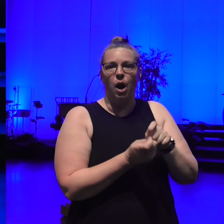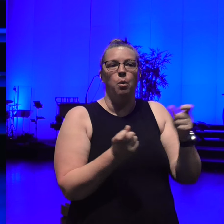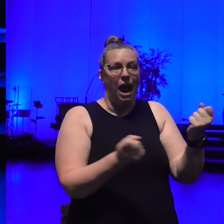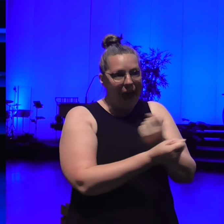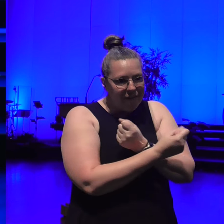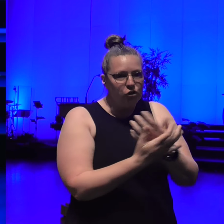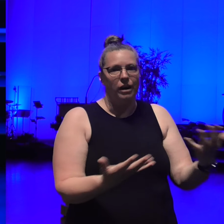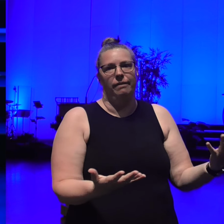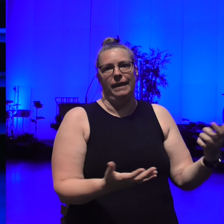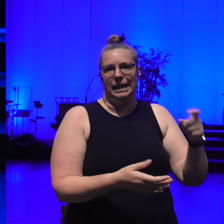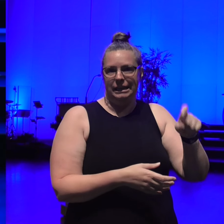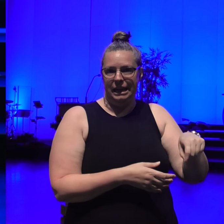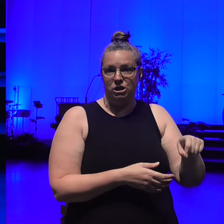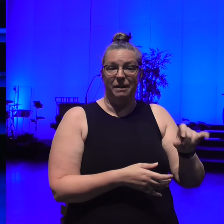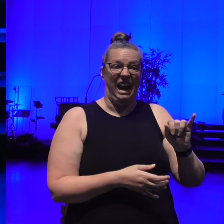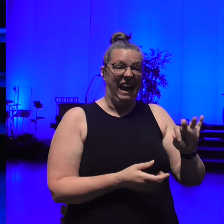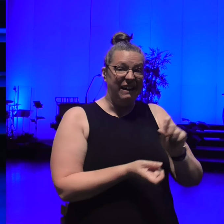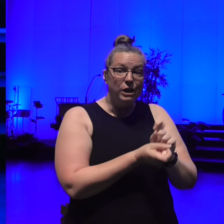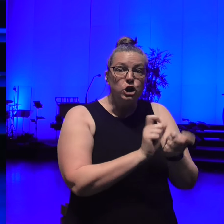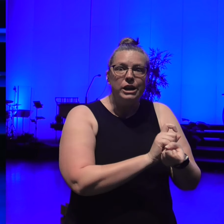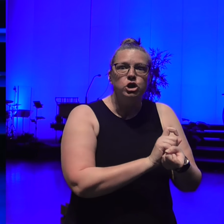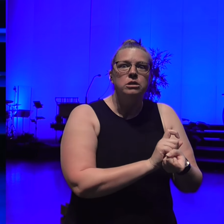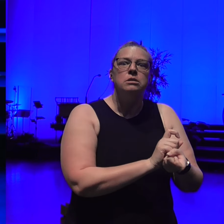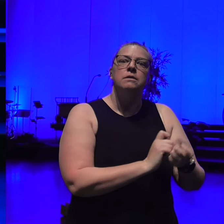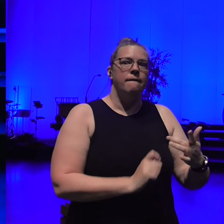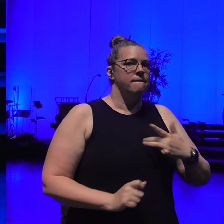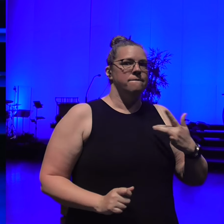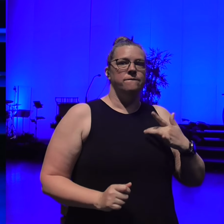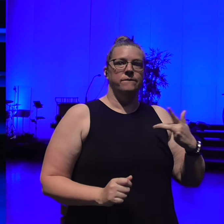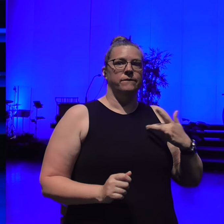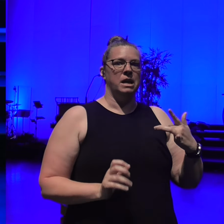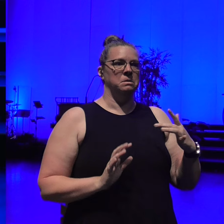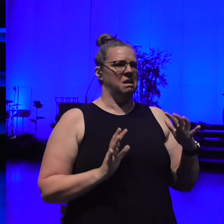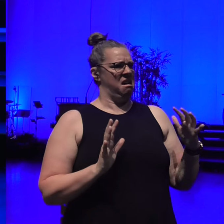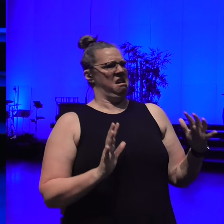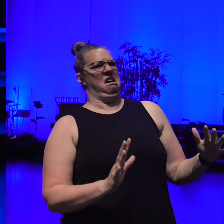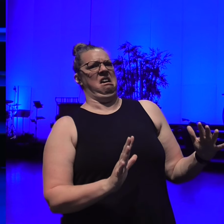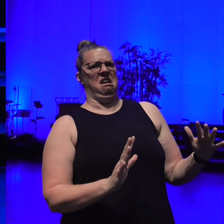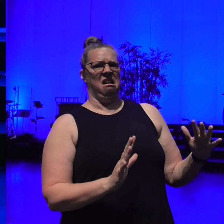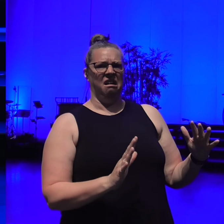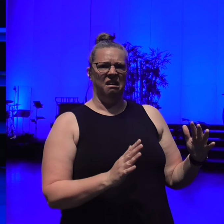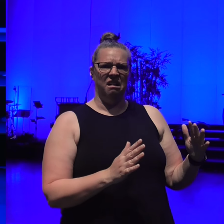está todo y cómo está todo Y si lo cambia, se siente como una pequeña violación para mí